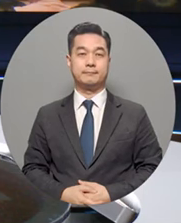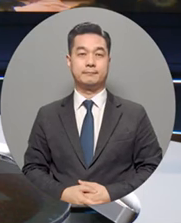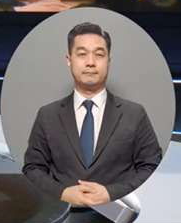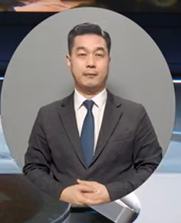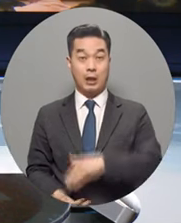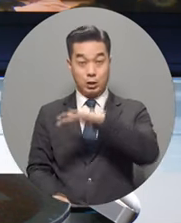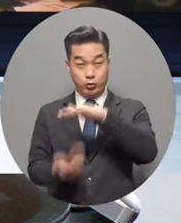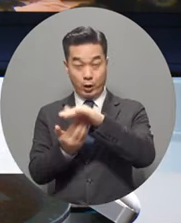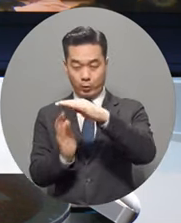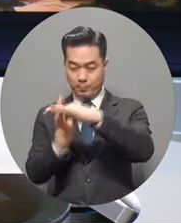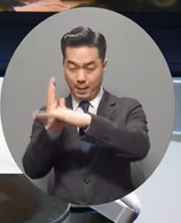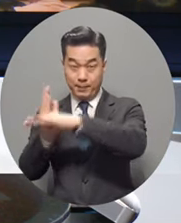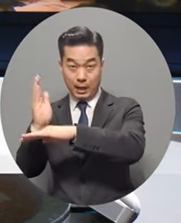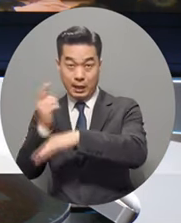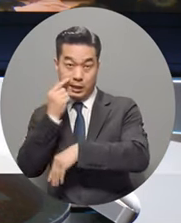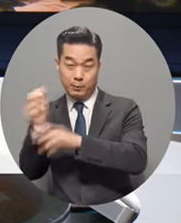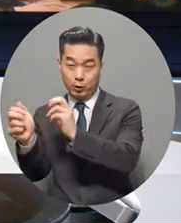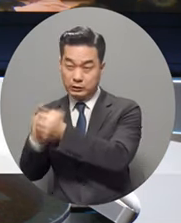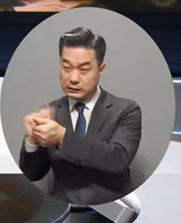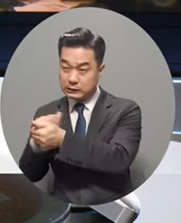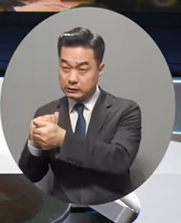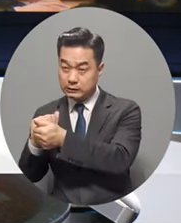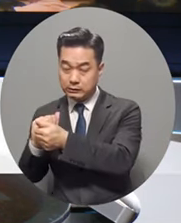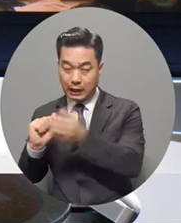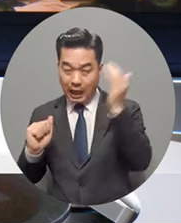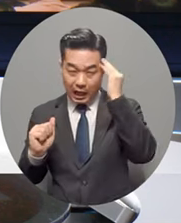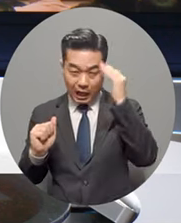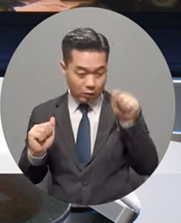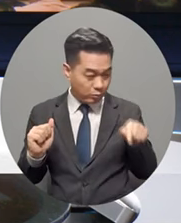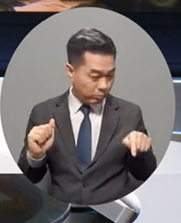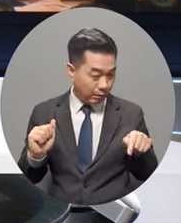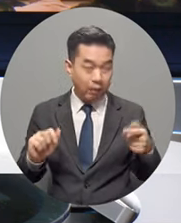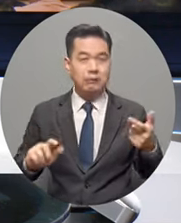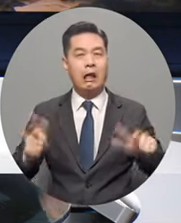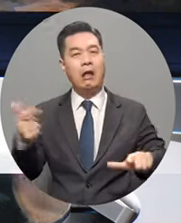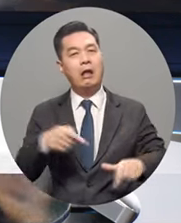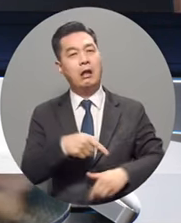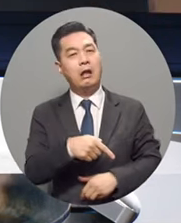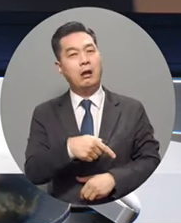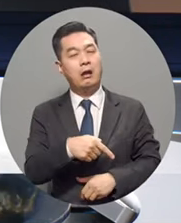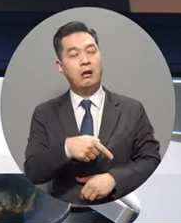(앵커) 잇따라 최고치를 갈아치우고 있는 일본 증시와는 달리 우리 주식 시장의